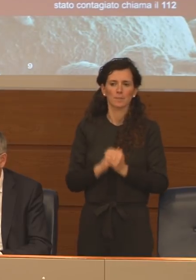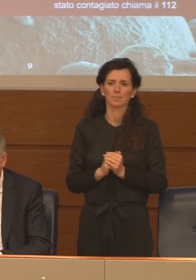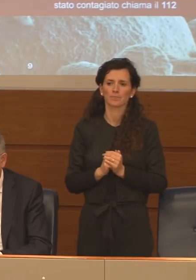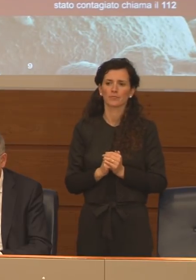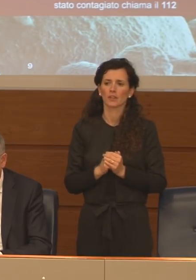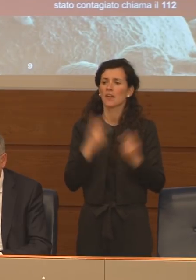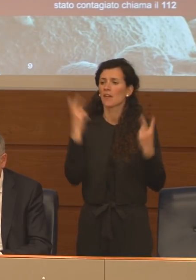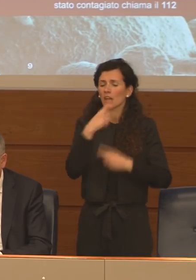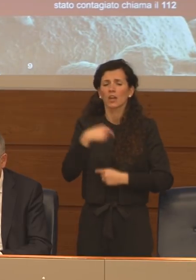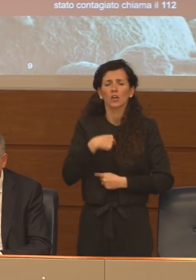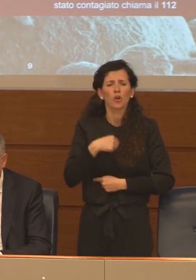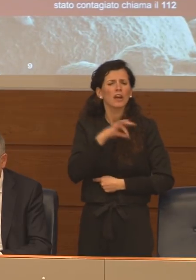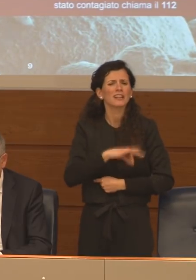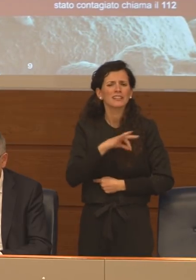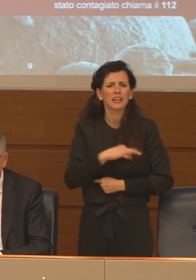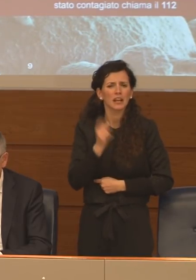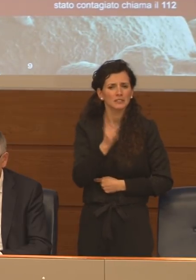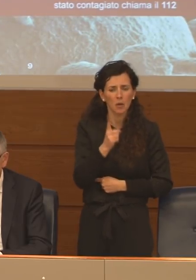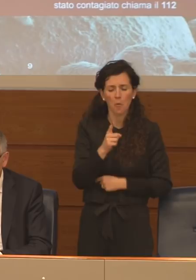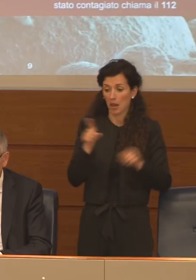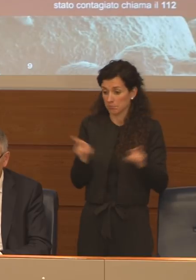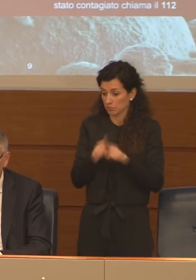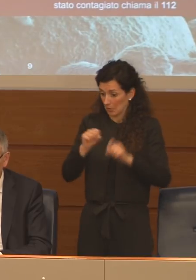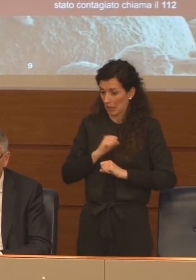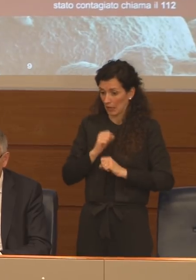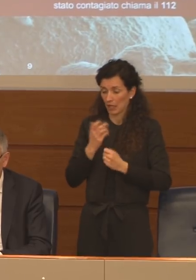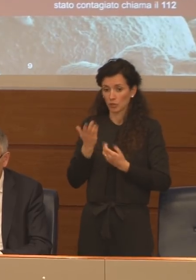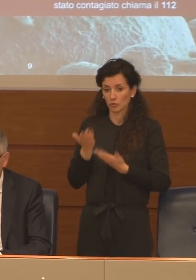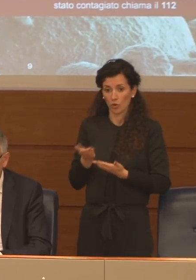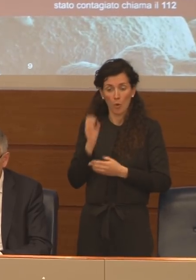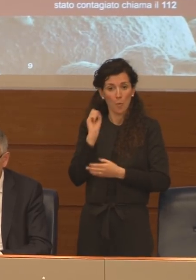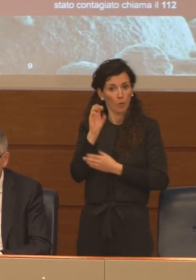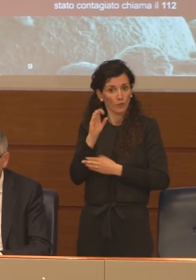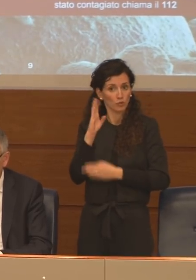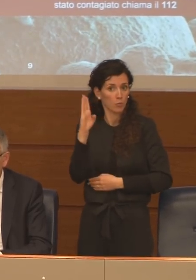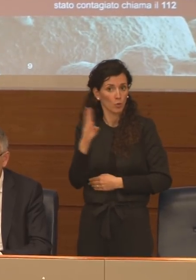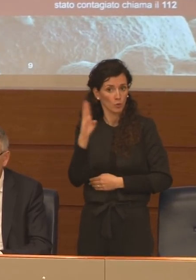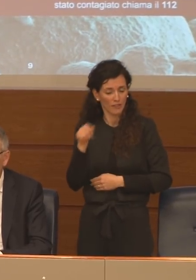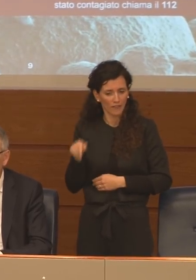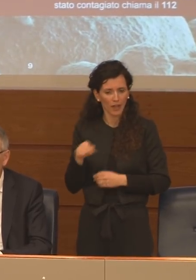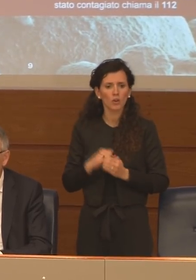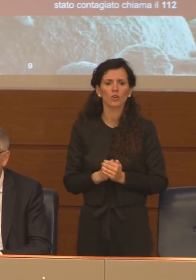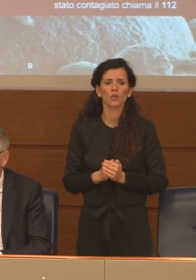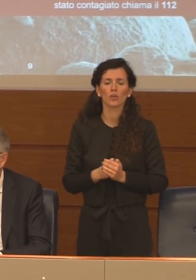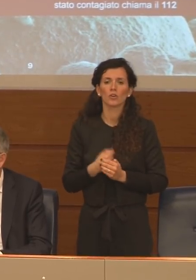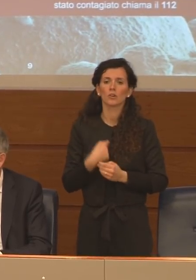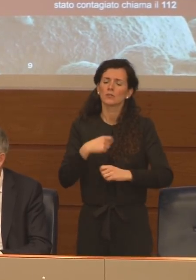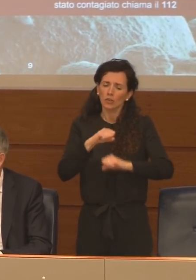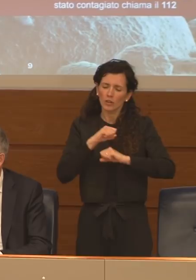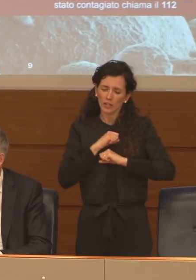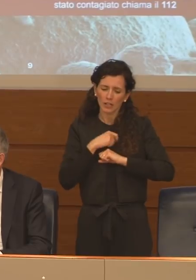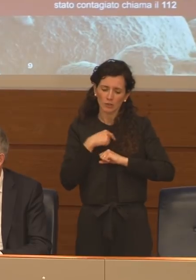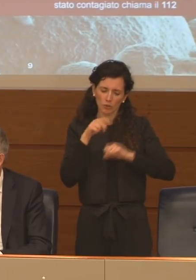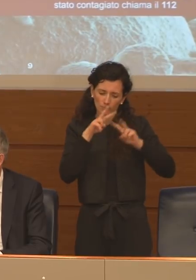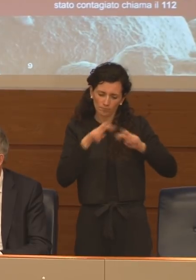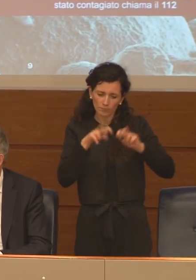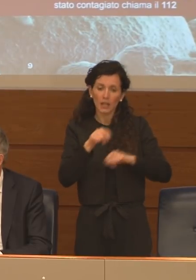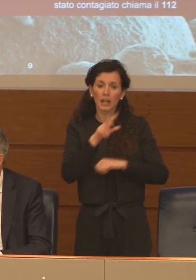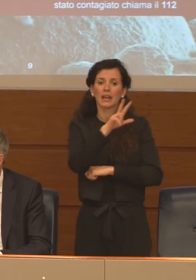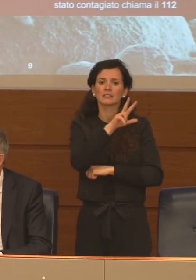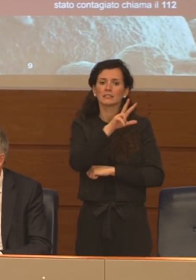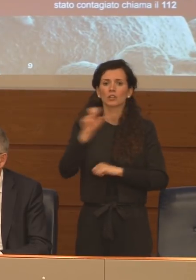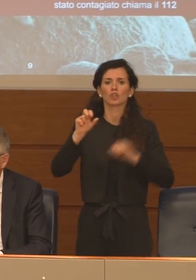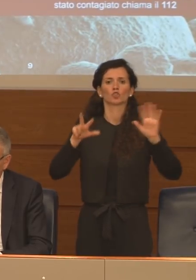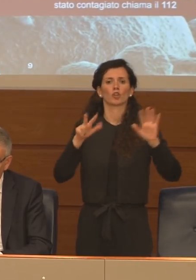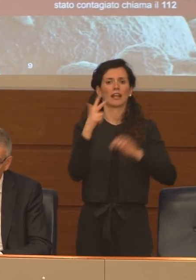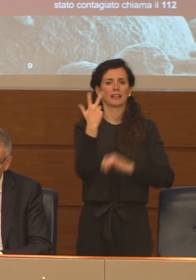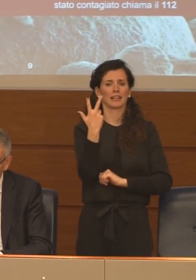interessi anche al professor Brusaferro è che avendo riscontrato 383 casi positivi